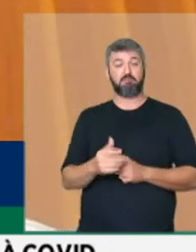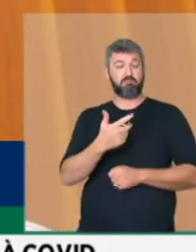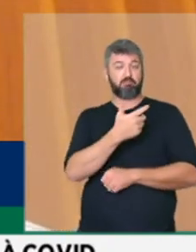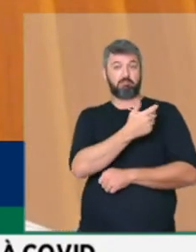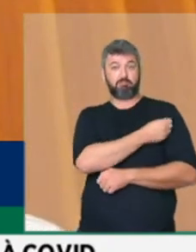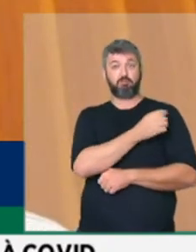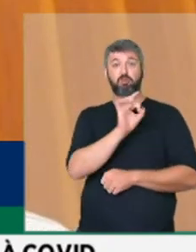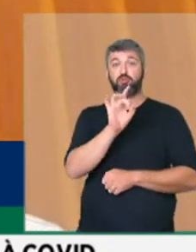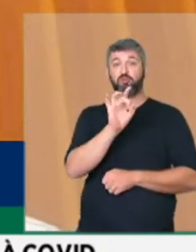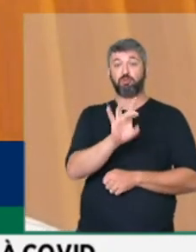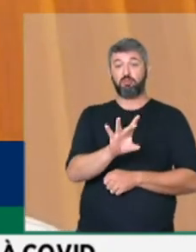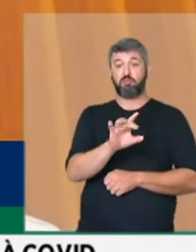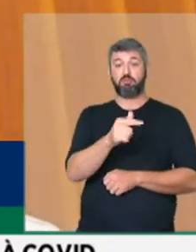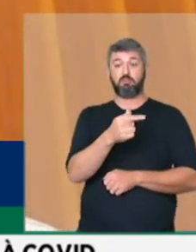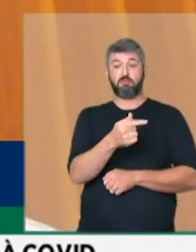APONTAM PARA QUE ESTE NÚMERO BAIXÍSSIMO DE 75O MIL DOSES